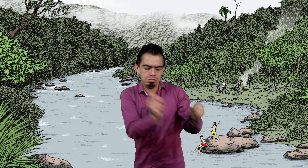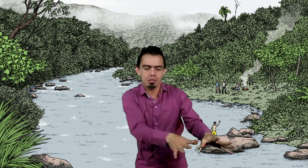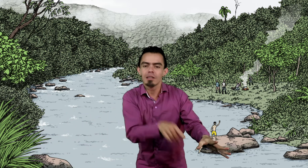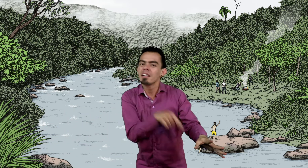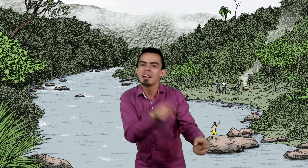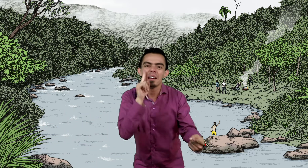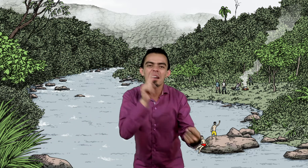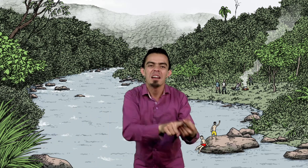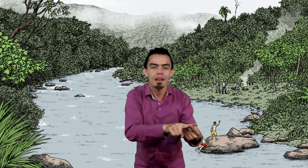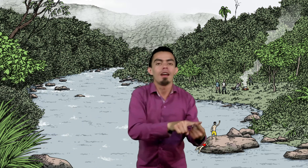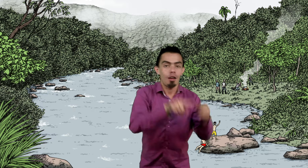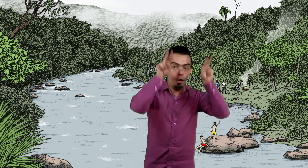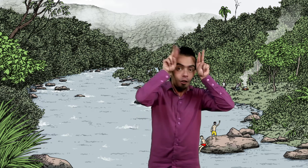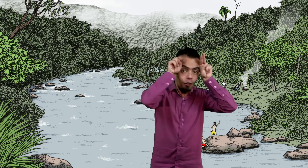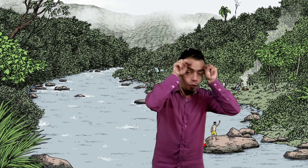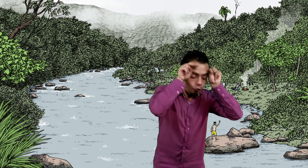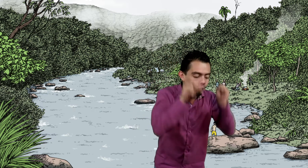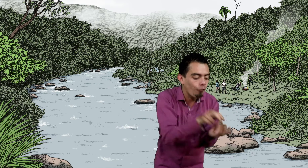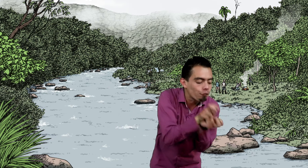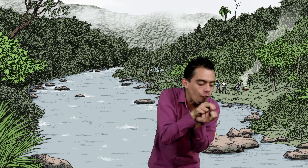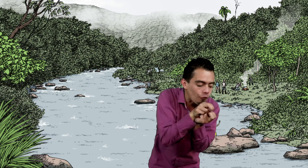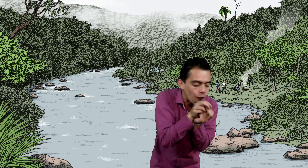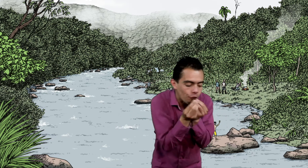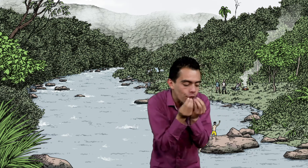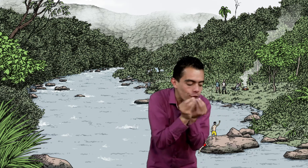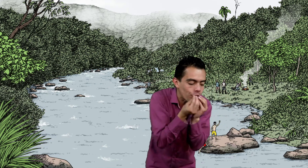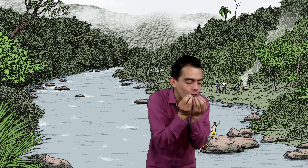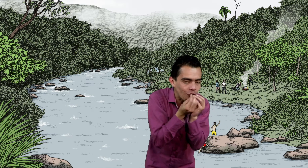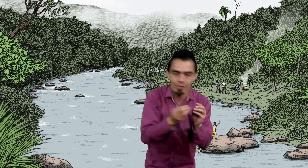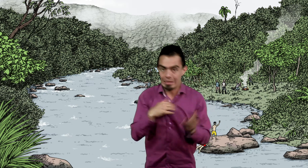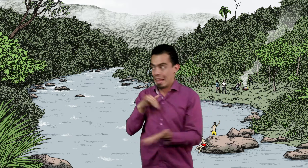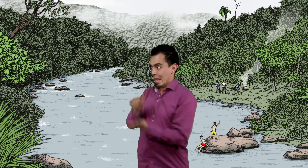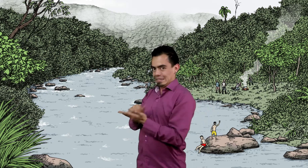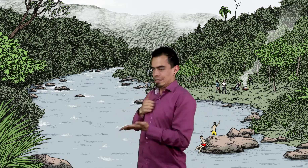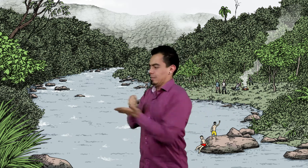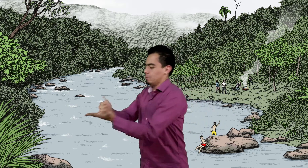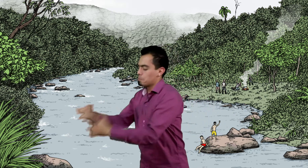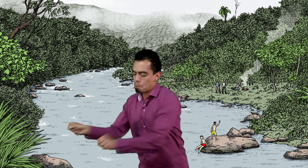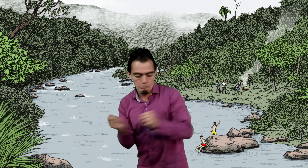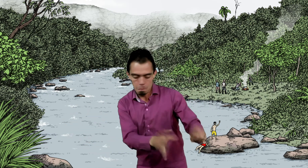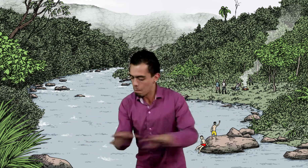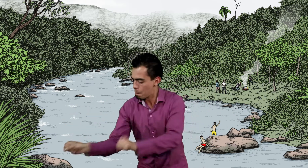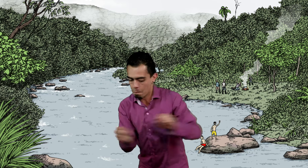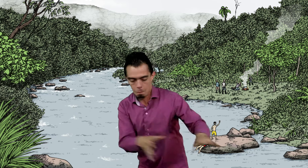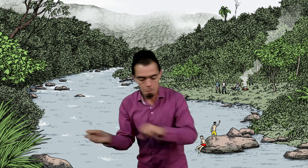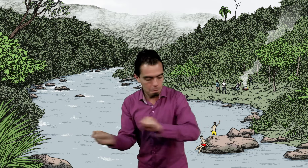que serviría como alimento para los conejos.